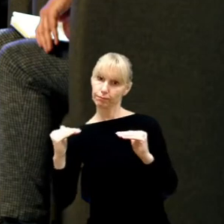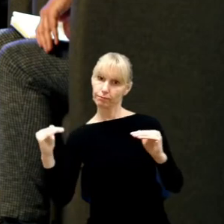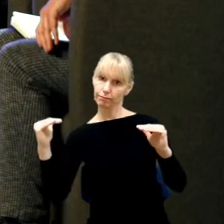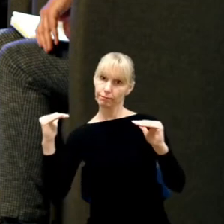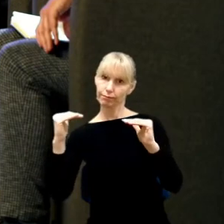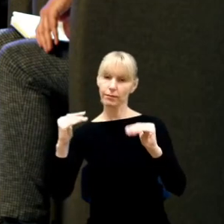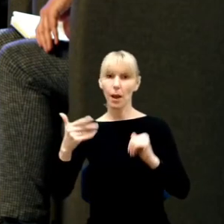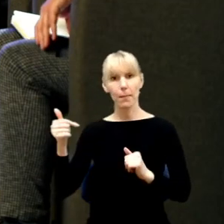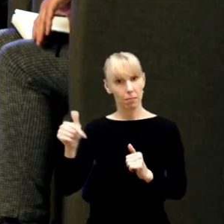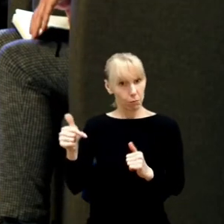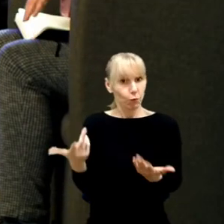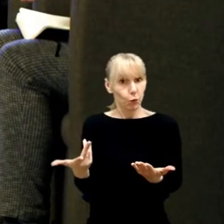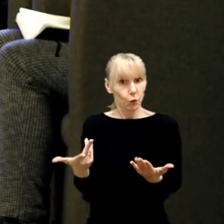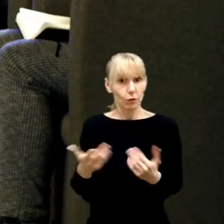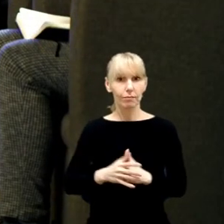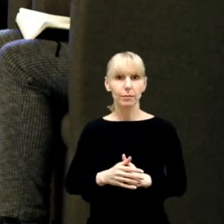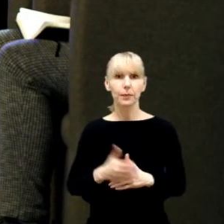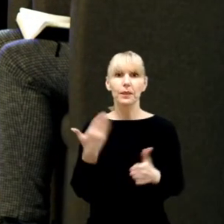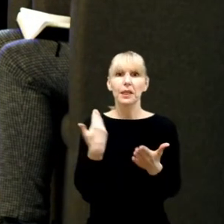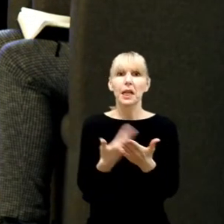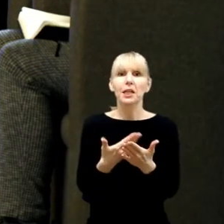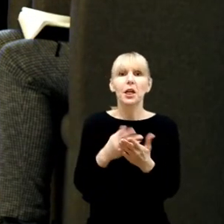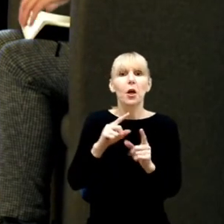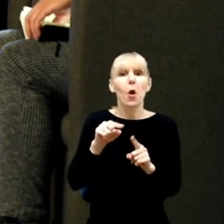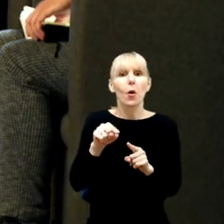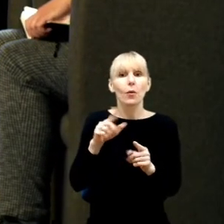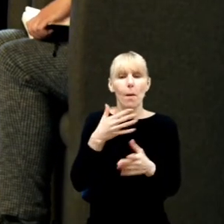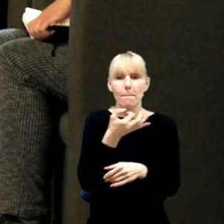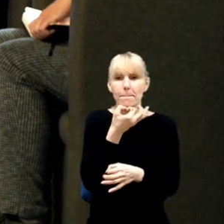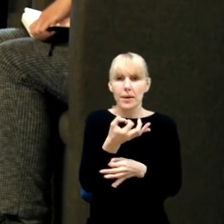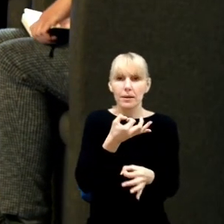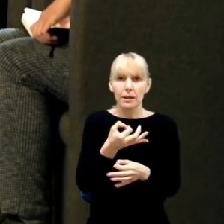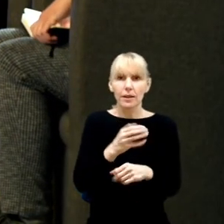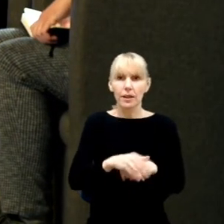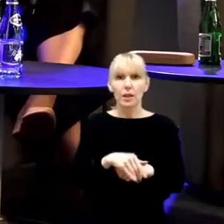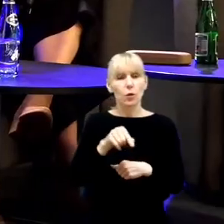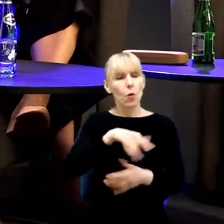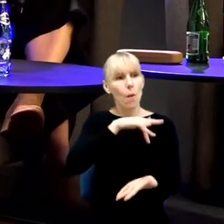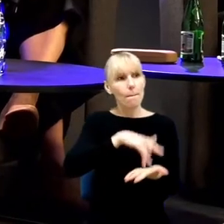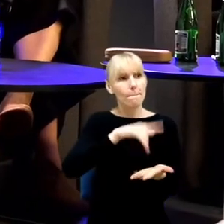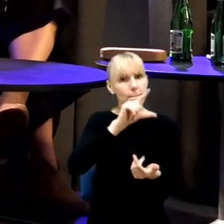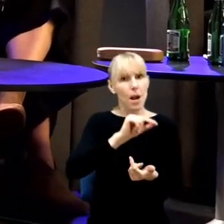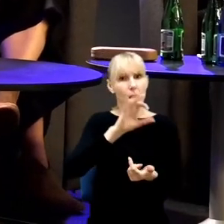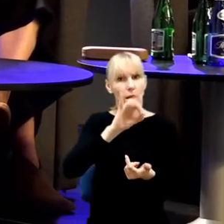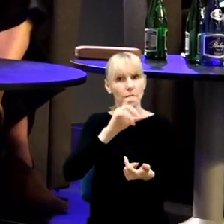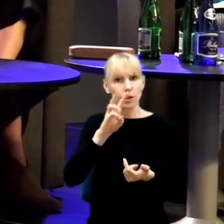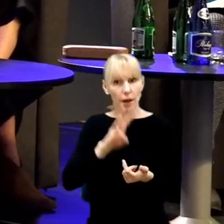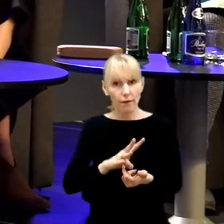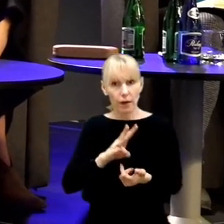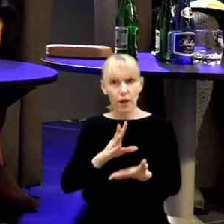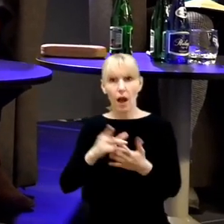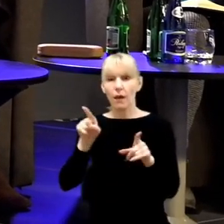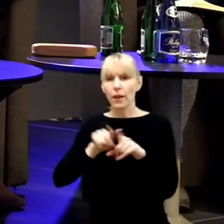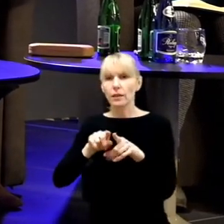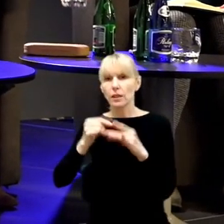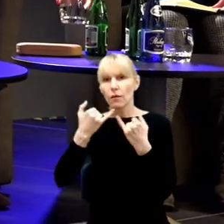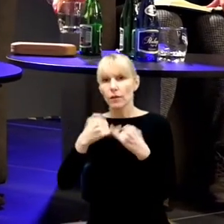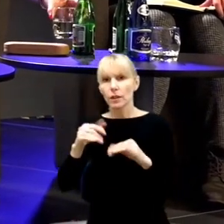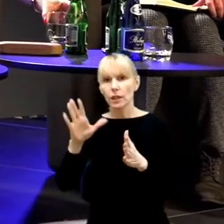Stąd pytanie, czy to, co już nie tylko w Pleszewie, ale także w innych miastach, w których powstały w końcu mieszkania realizowane